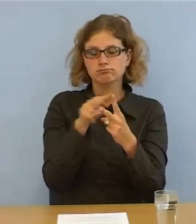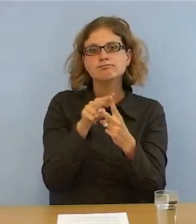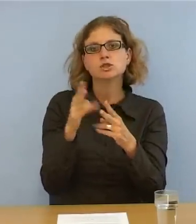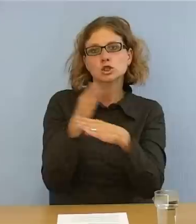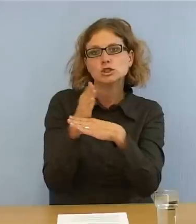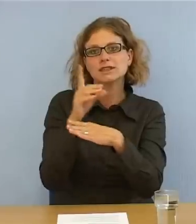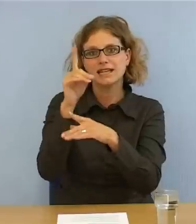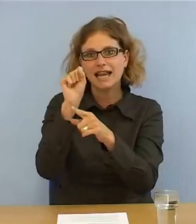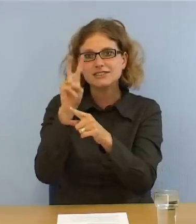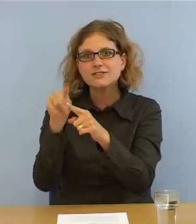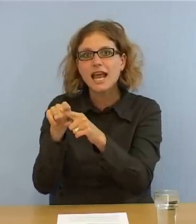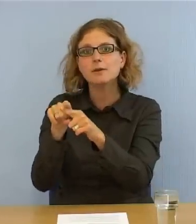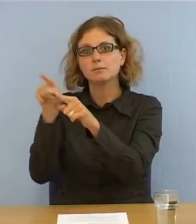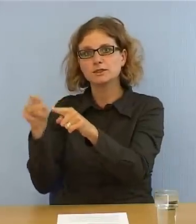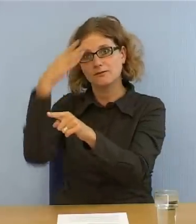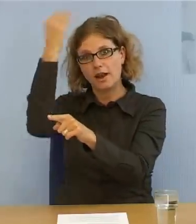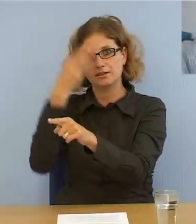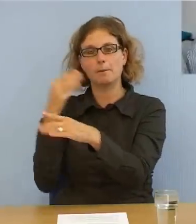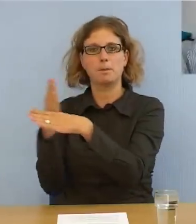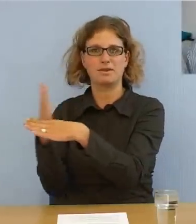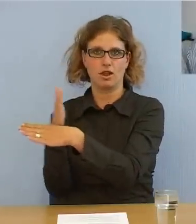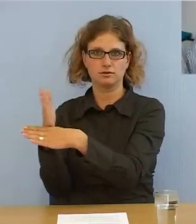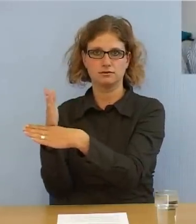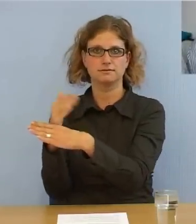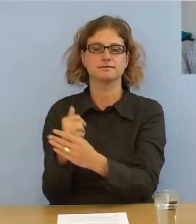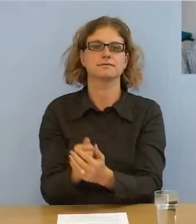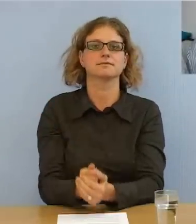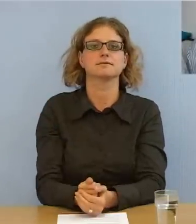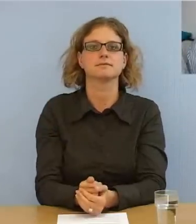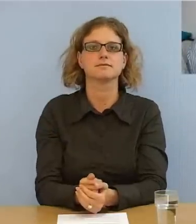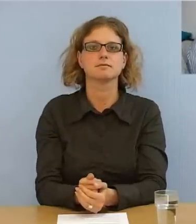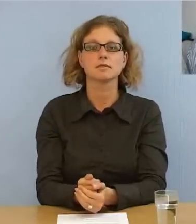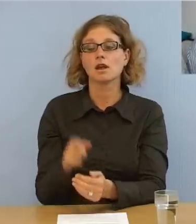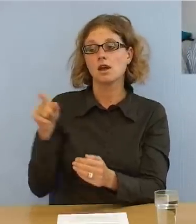heeft tussen DSW en Warnder bemiddeld.